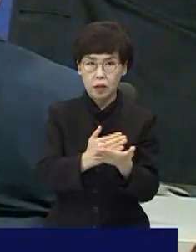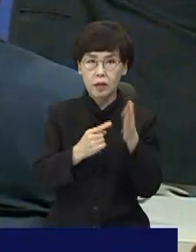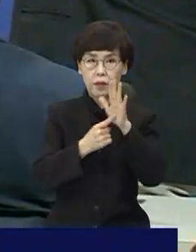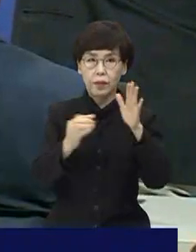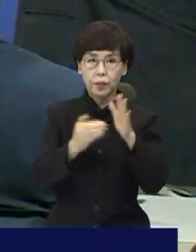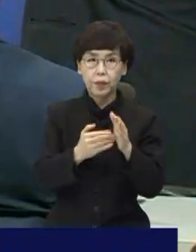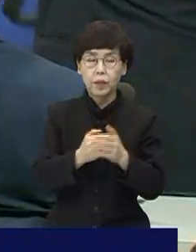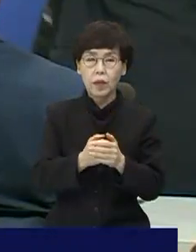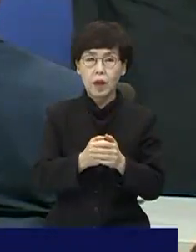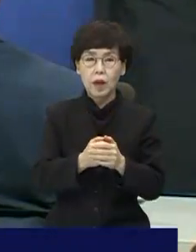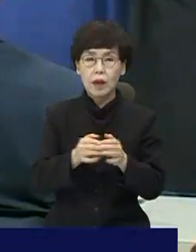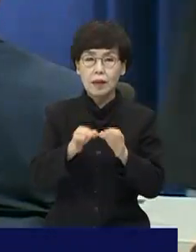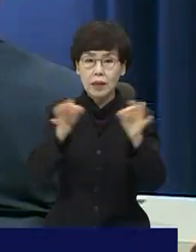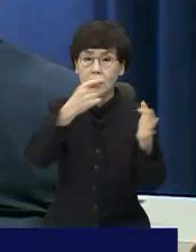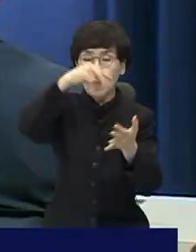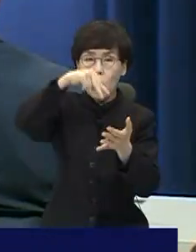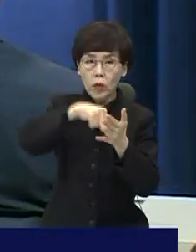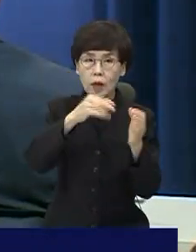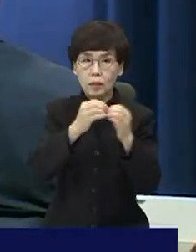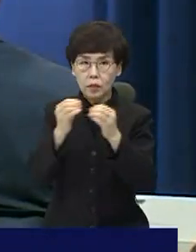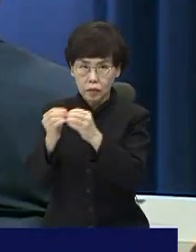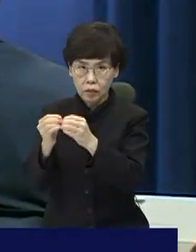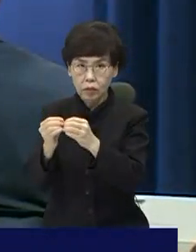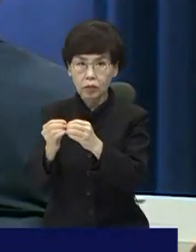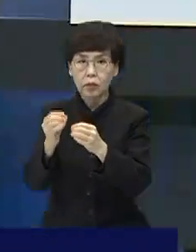지급 보장 명문화, 기금 수익률 목표